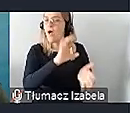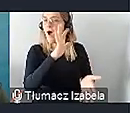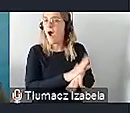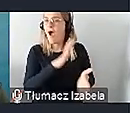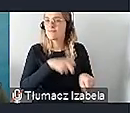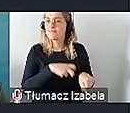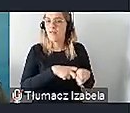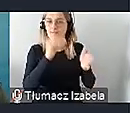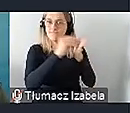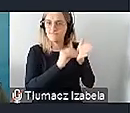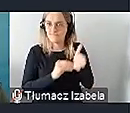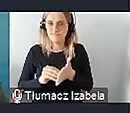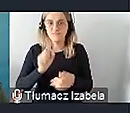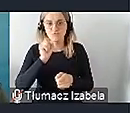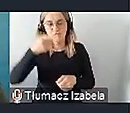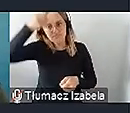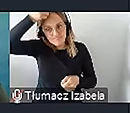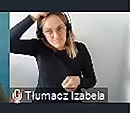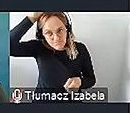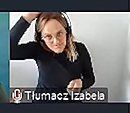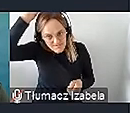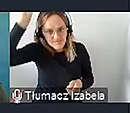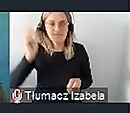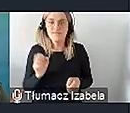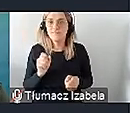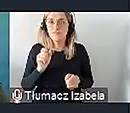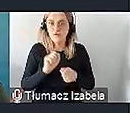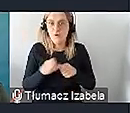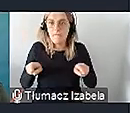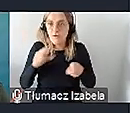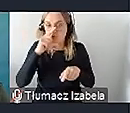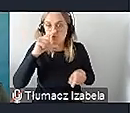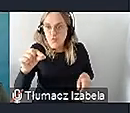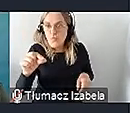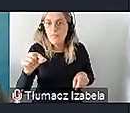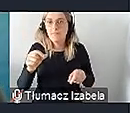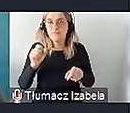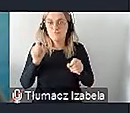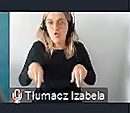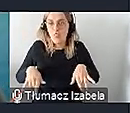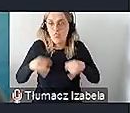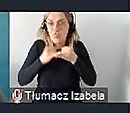Czyli jest grzebień, jest dziób, są nóżki. To jest najistotniejsze.